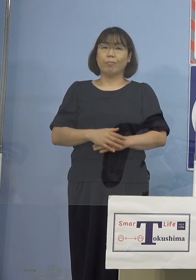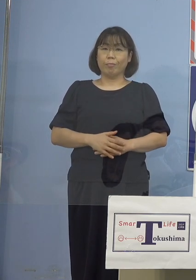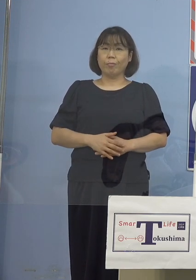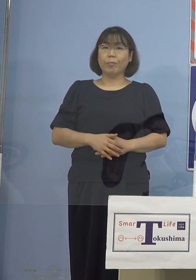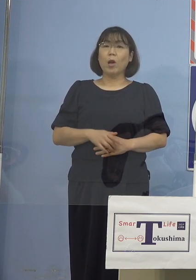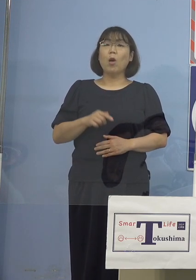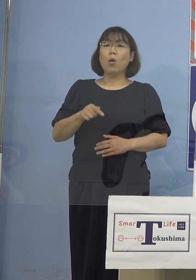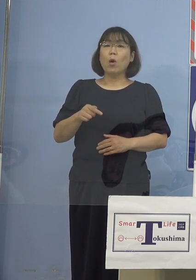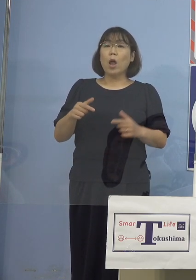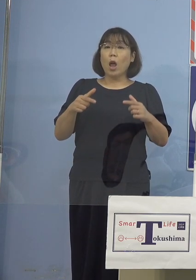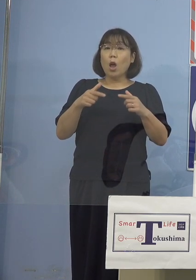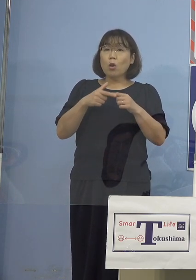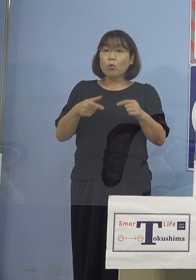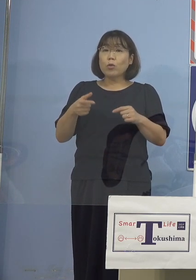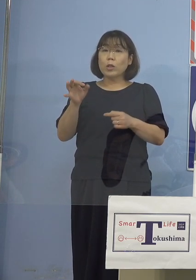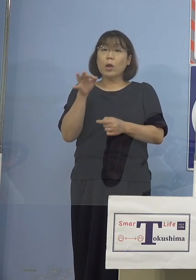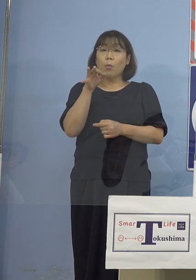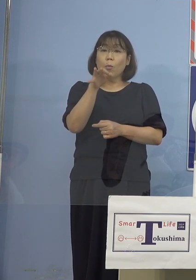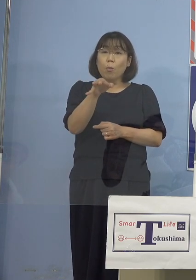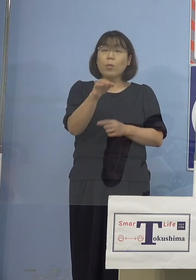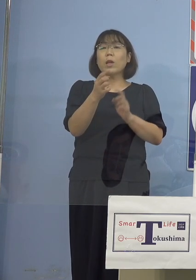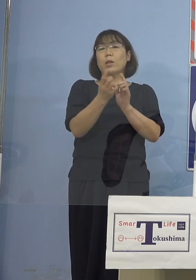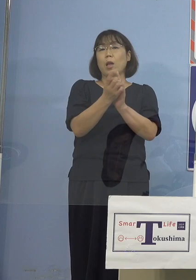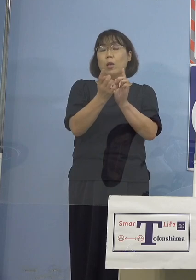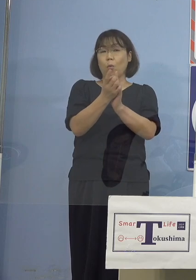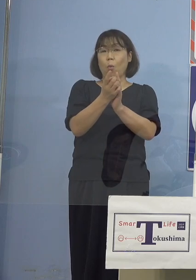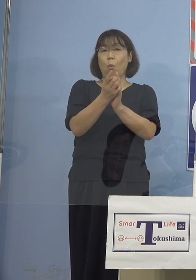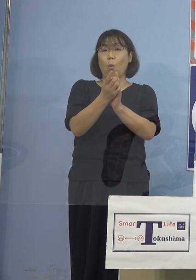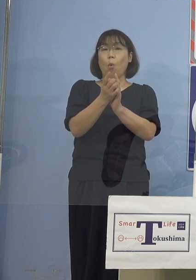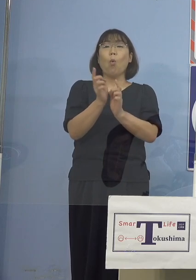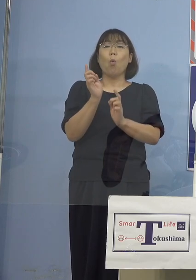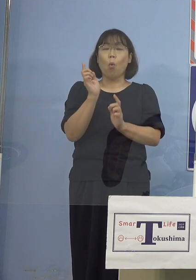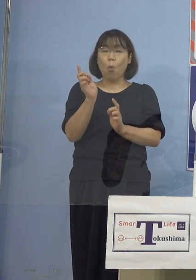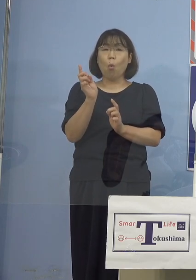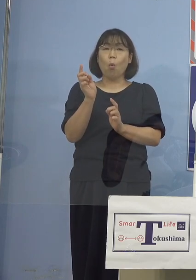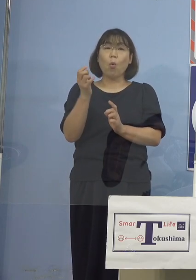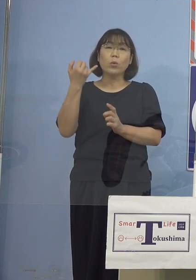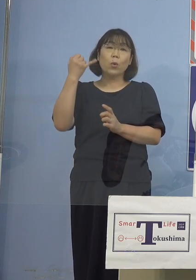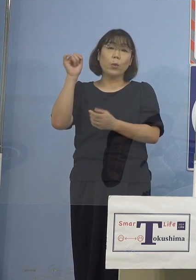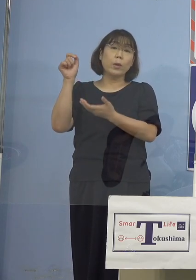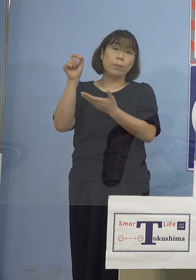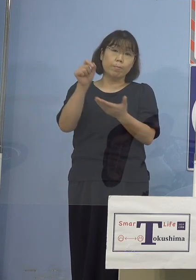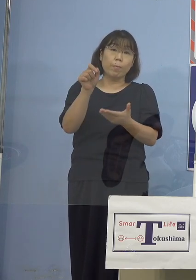国費で対応しようということも 出てきているところでありますので